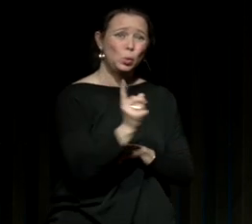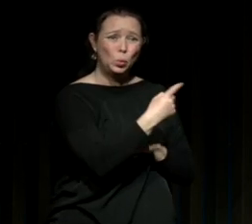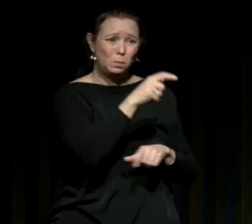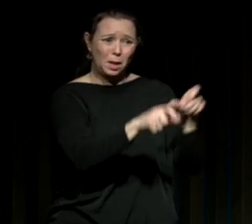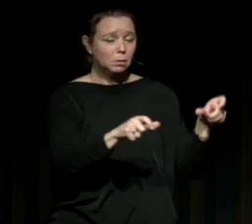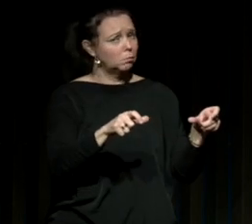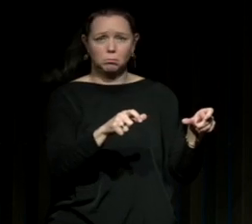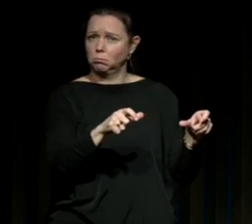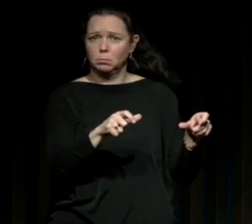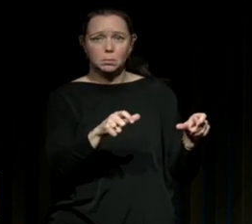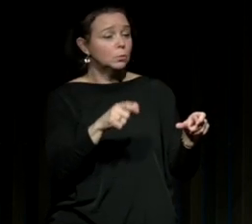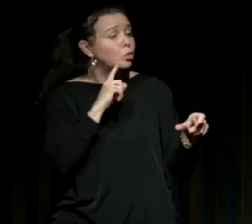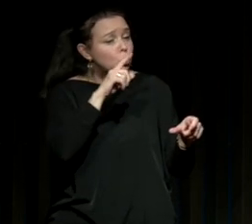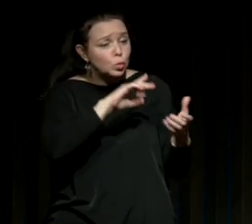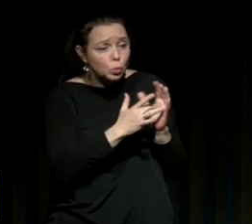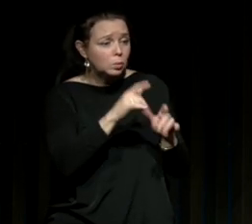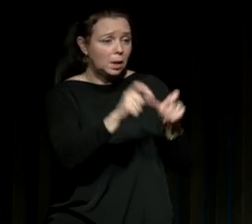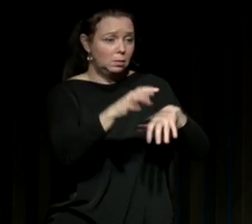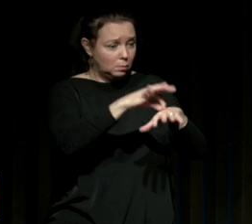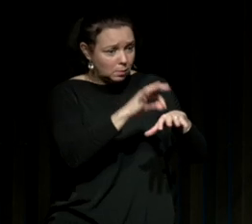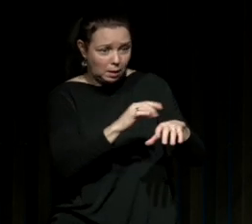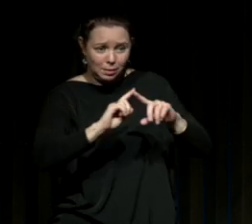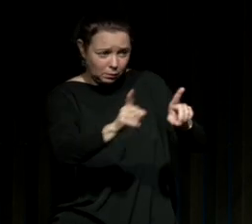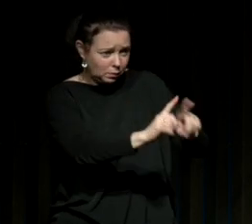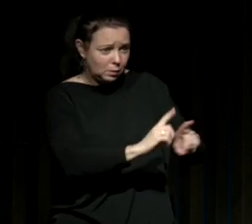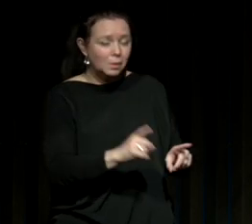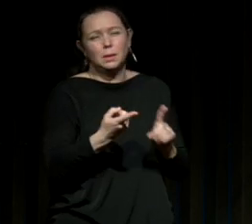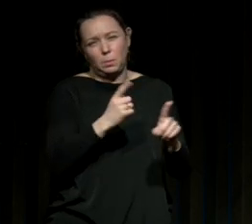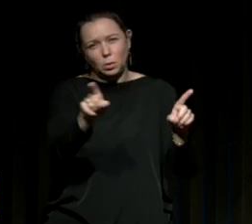les patients sont différents et ça c'est vraiment important de l'avoir en tête et puis il faut pas